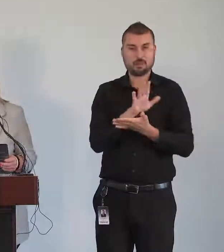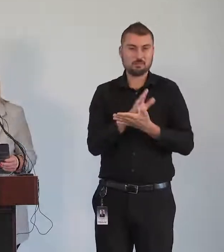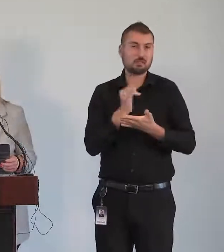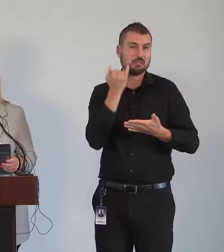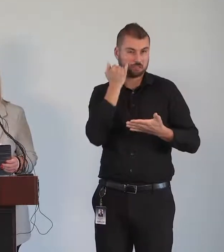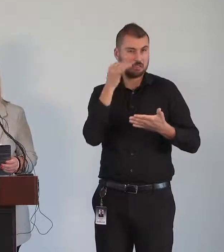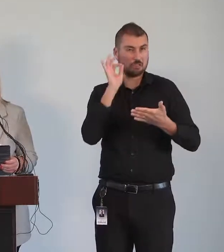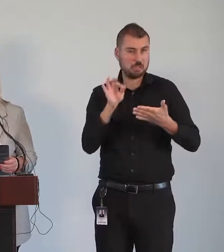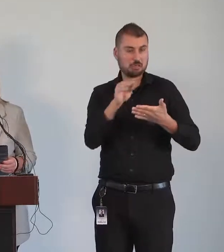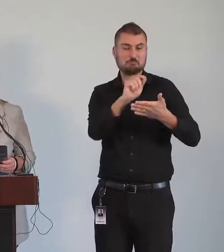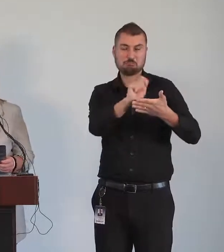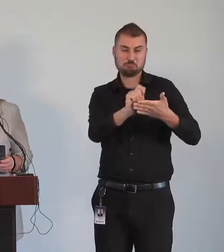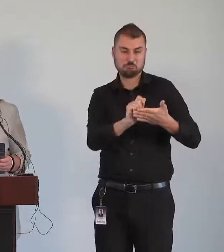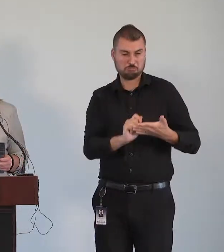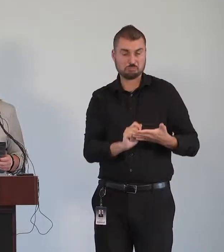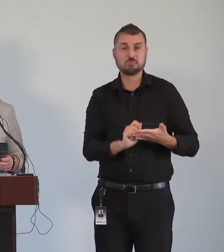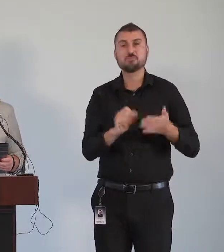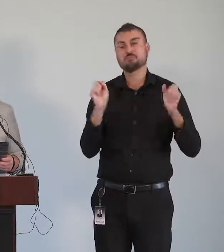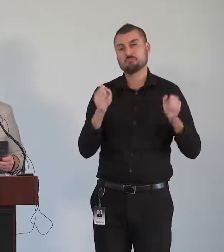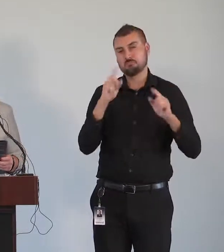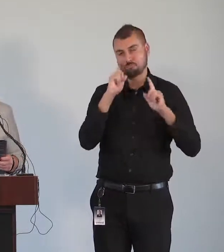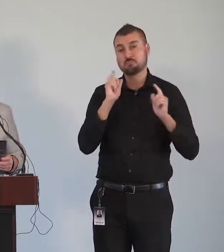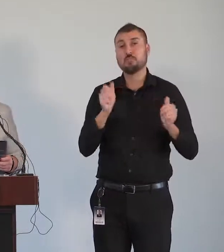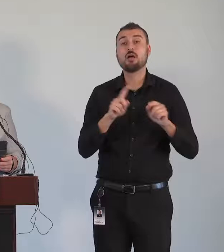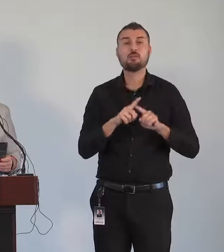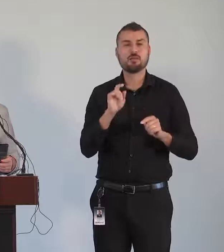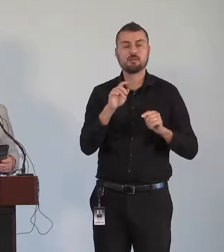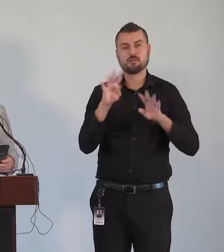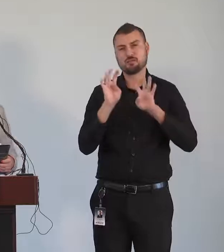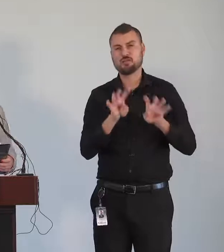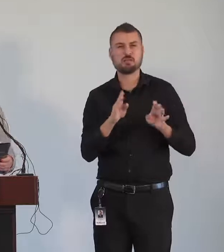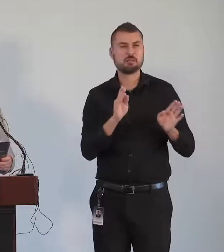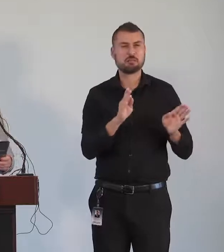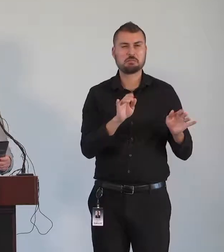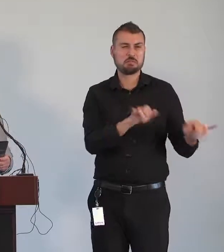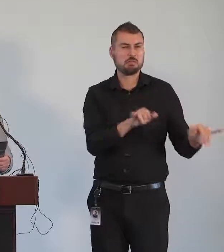completarla físicamente la encuesta es similar a las encuestas que se han administrado en el pasado